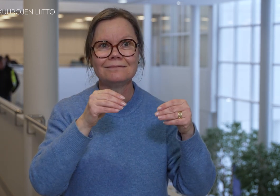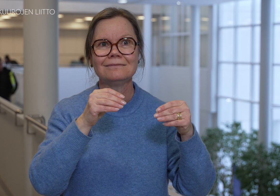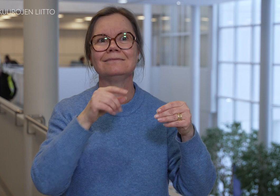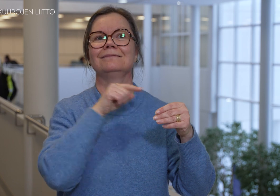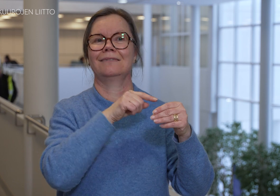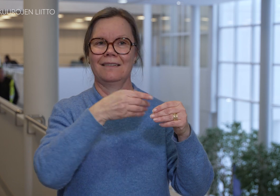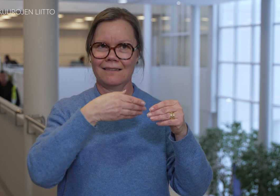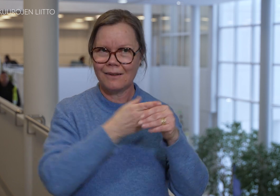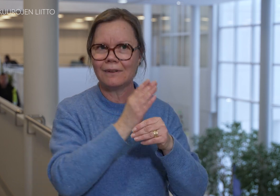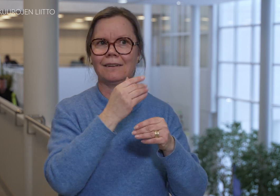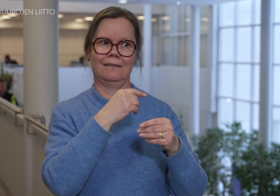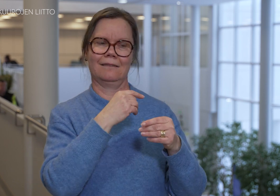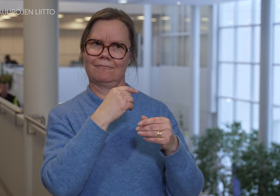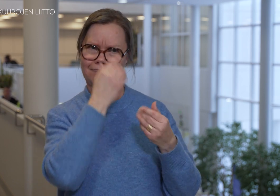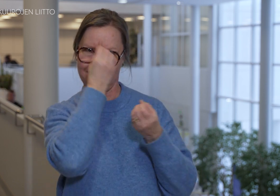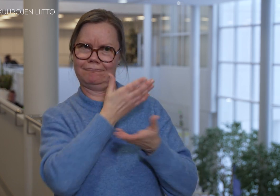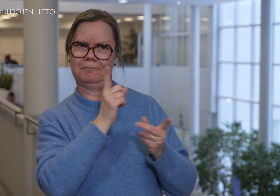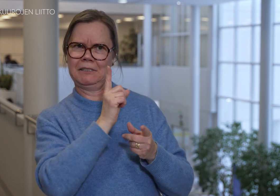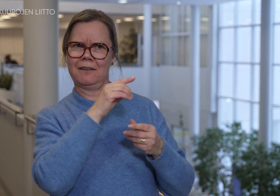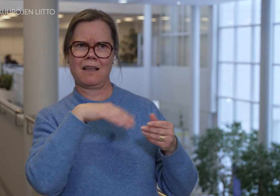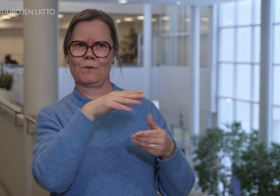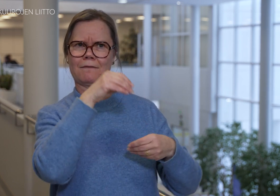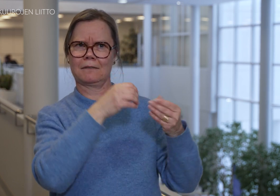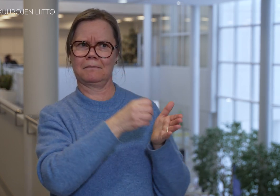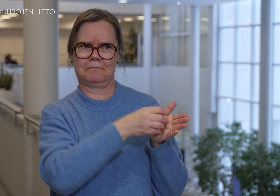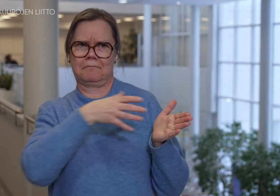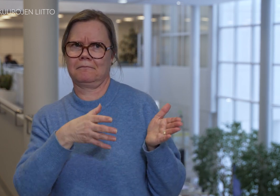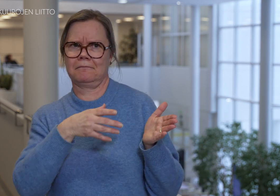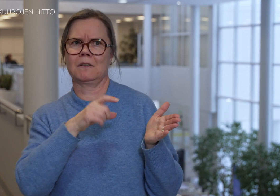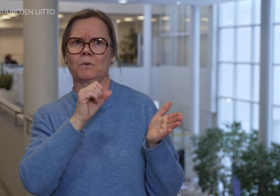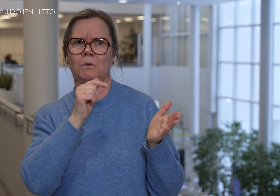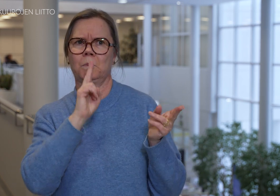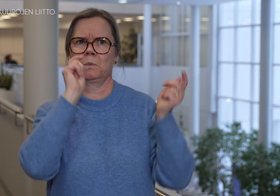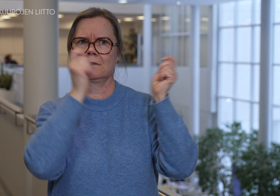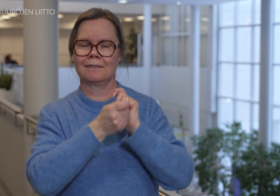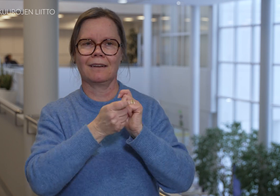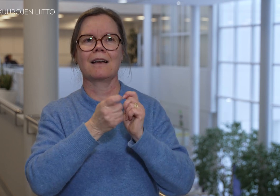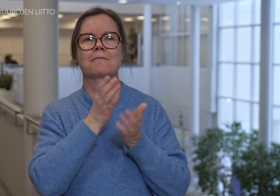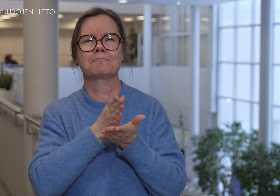Siitä syntyi tarve tiedottaa, mitä aluevaaleista ja sote-uudistuksesta seuraa.